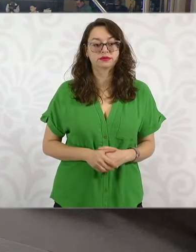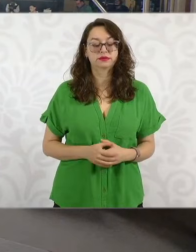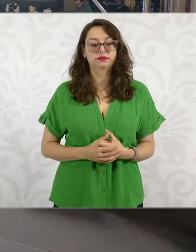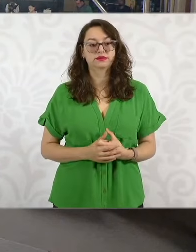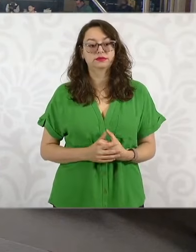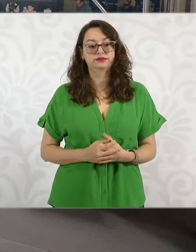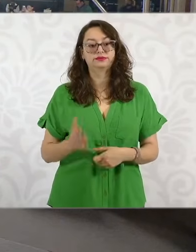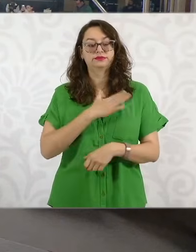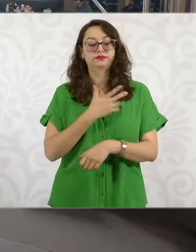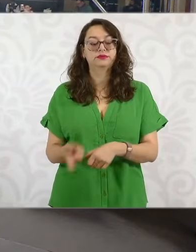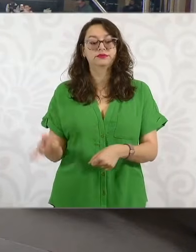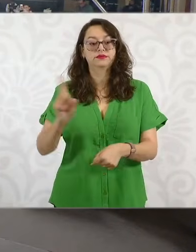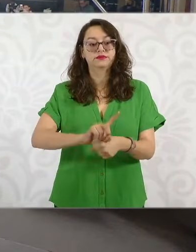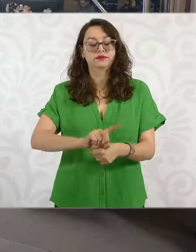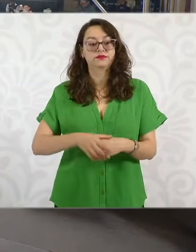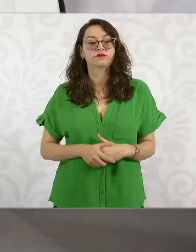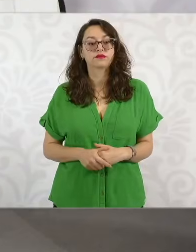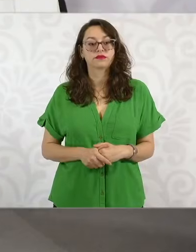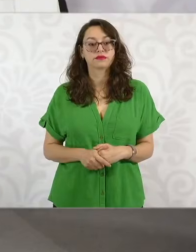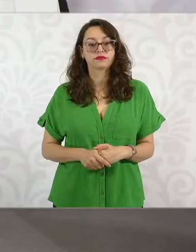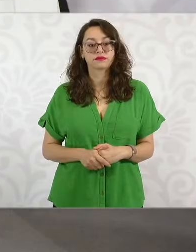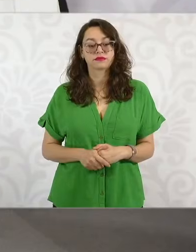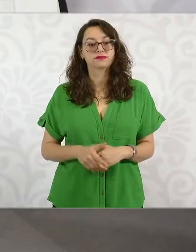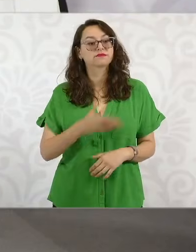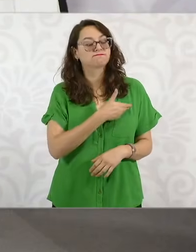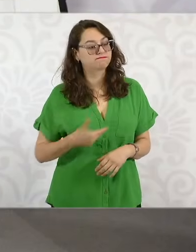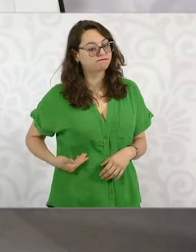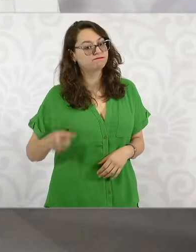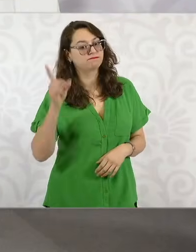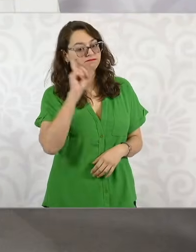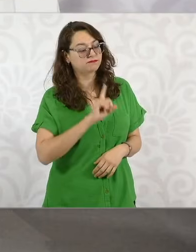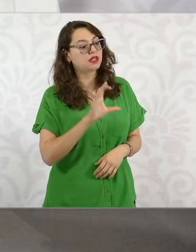Buenos días, presidenta de Chen Bempardo.